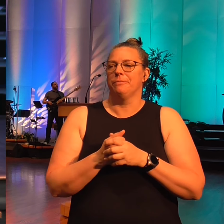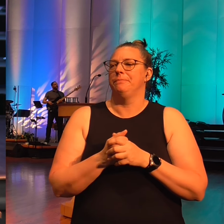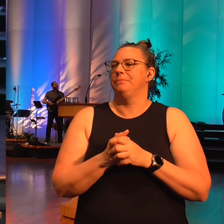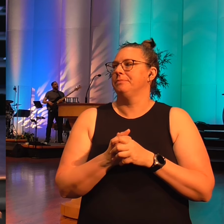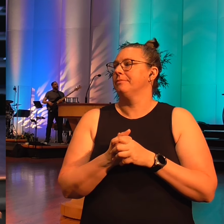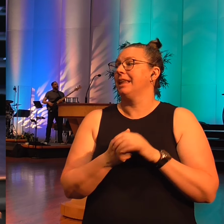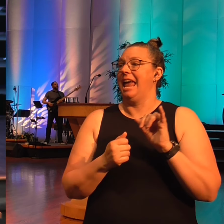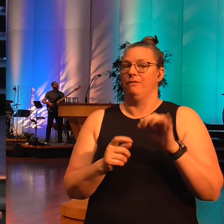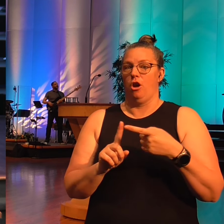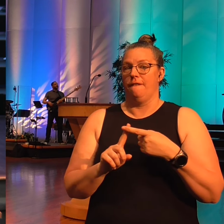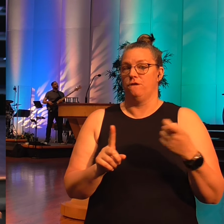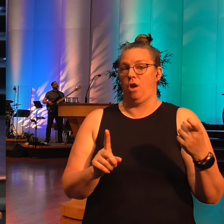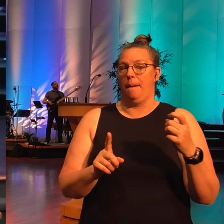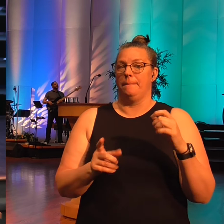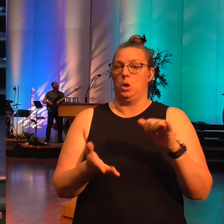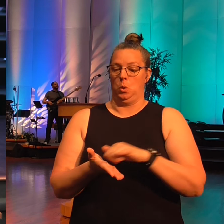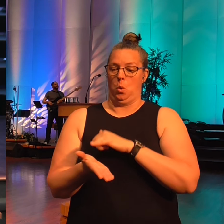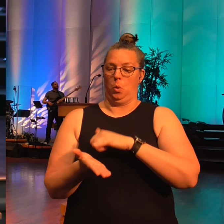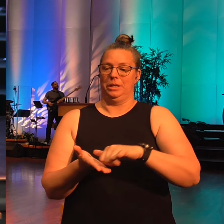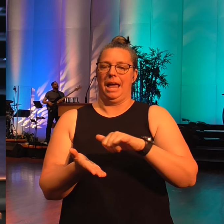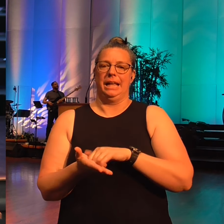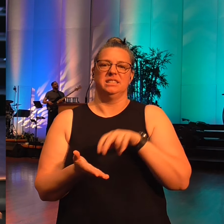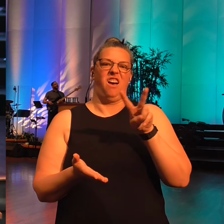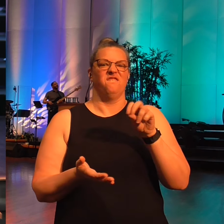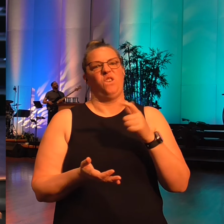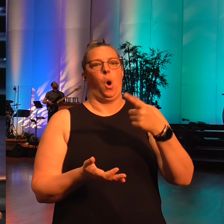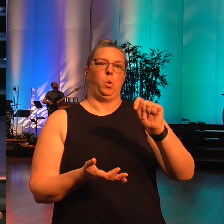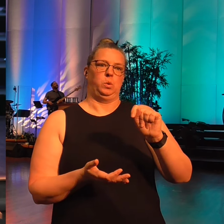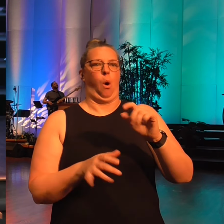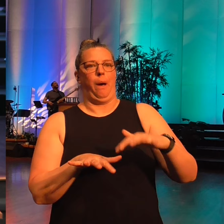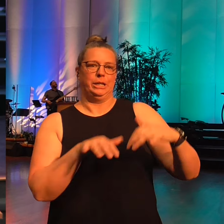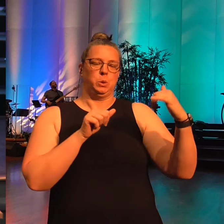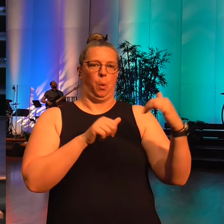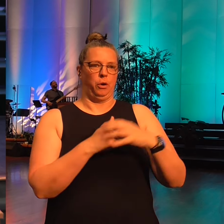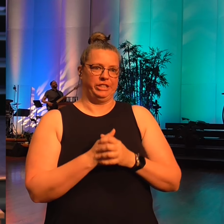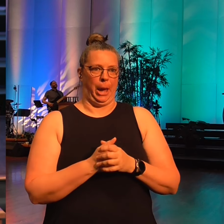decir si eres de la ciudad de Nueva York, es en el auditorio de votación. Así que únete a nosotros allí.